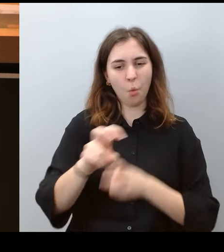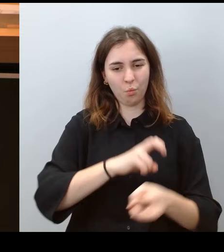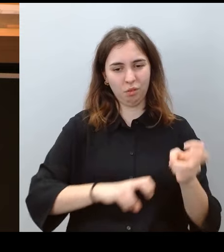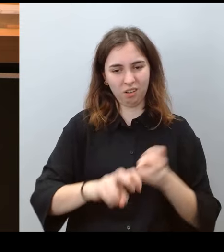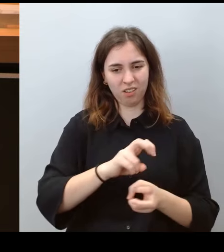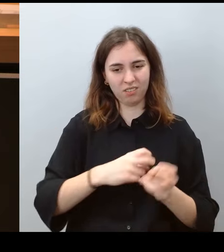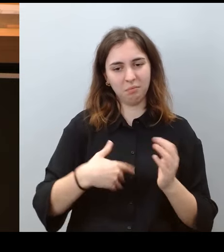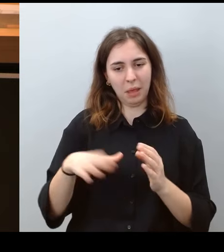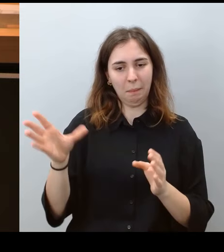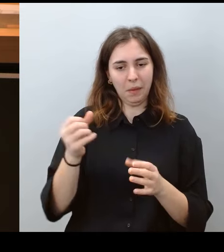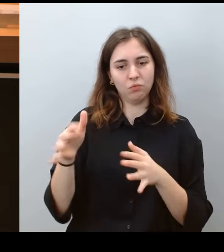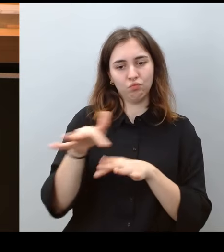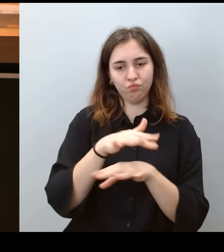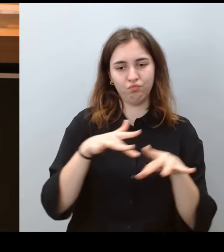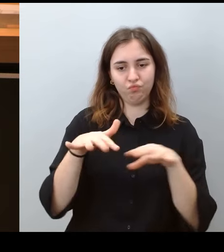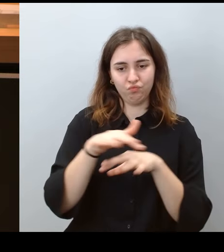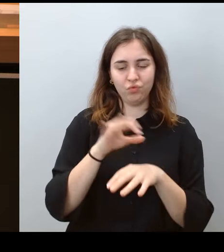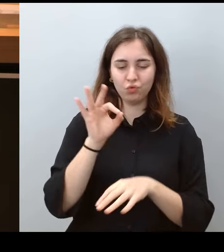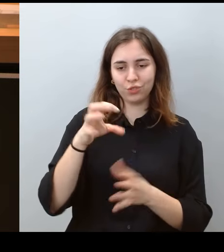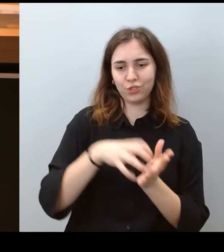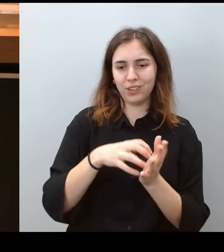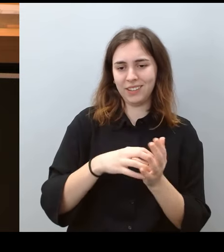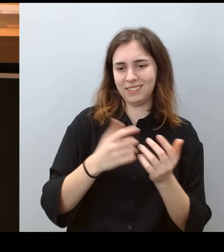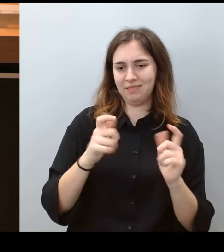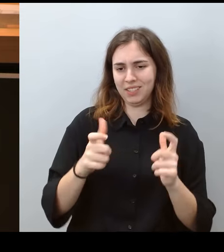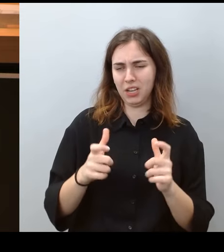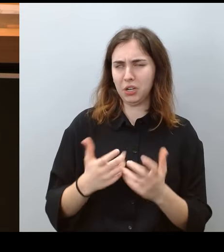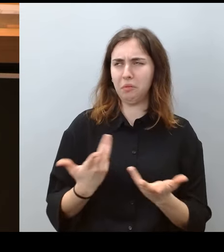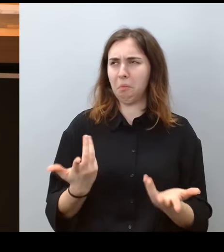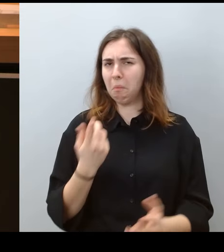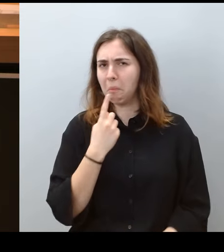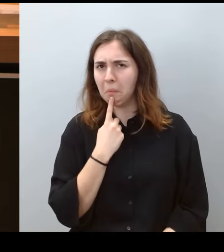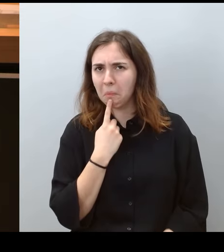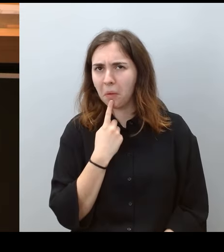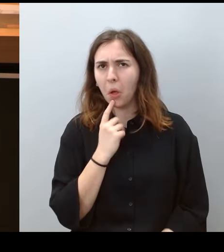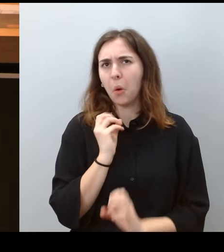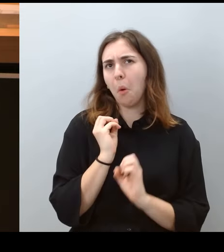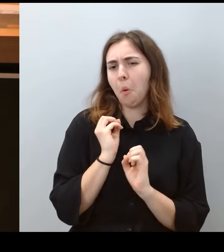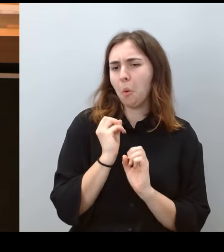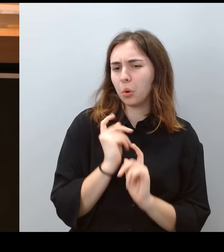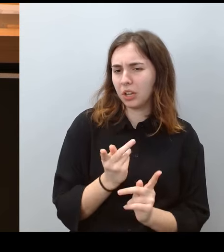Sei okay, so diskriminierungsfrei ist jetzt alles, funktioniert nur leider nicht mehr.